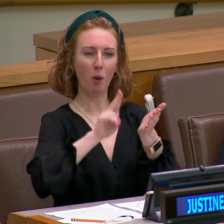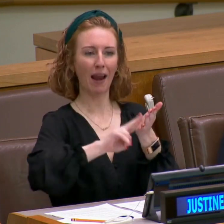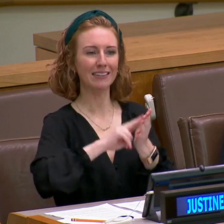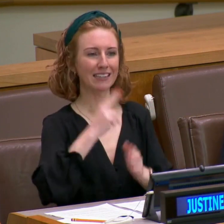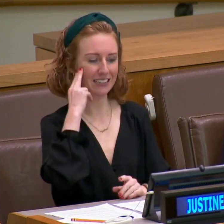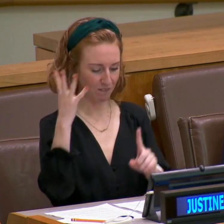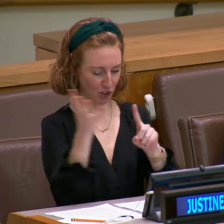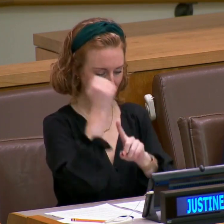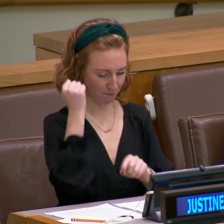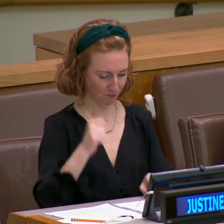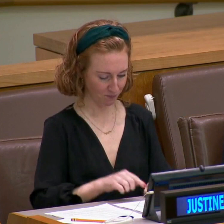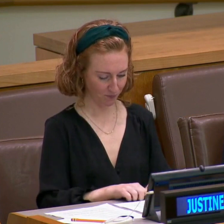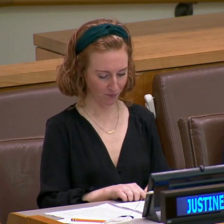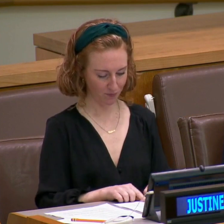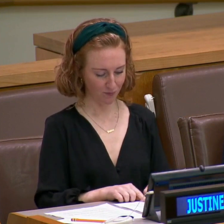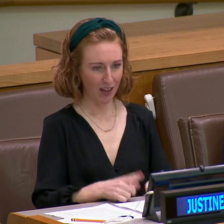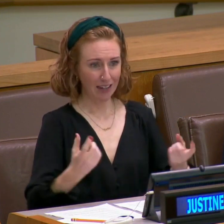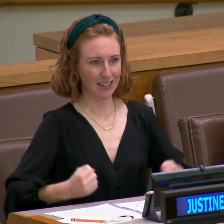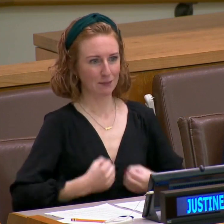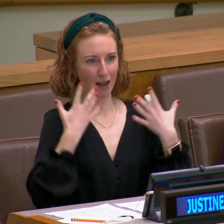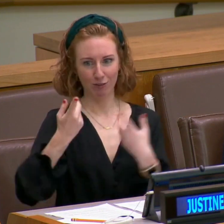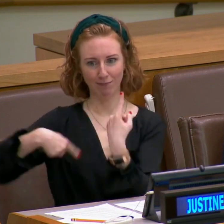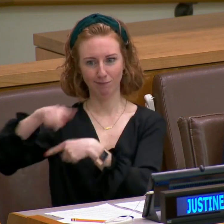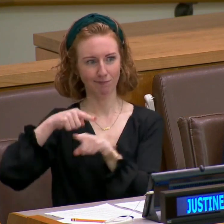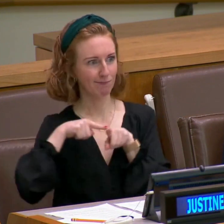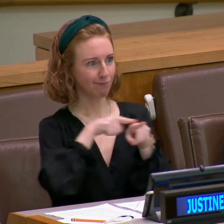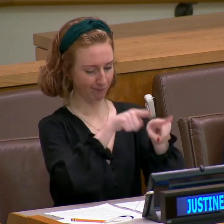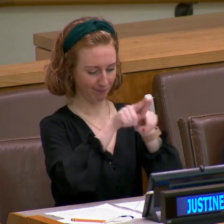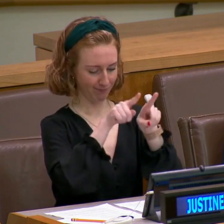sordas, estaríamos normalizando los logros de las personas sordas e inspirando a otras